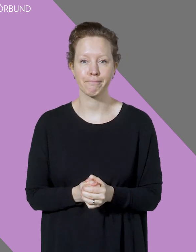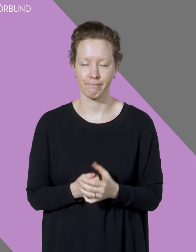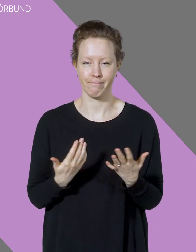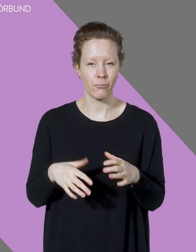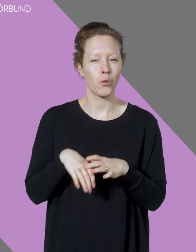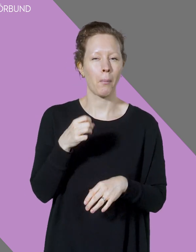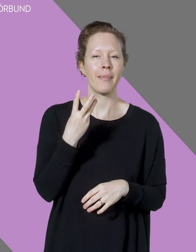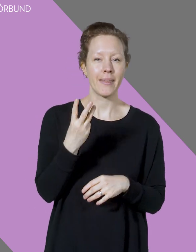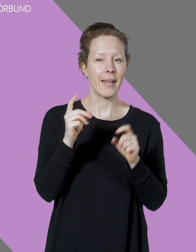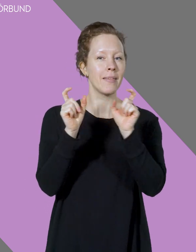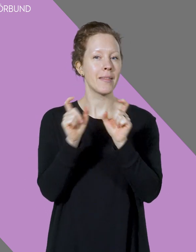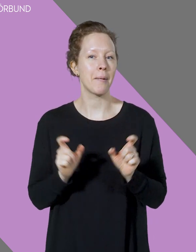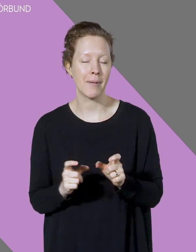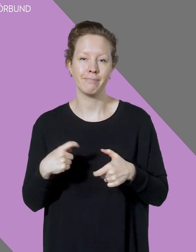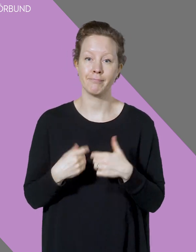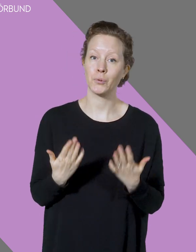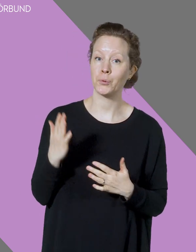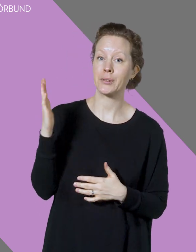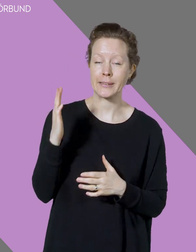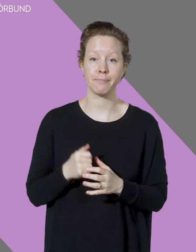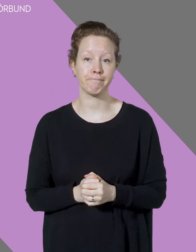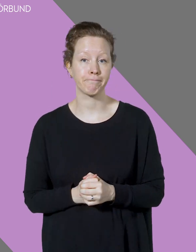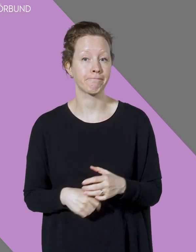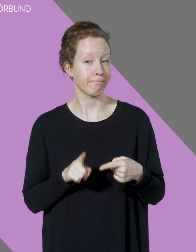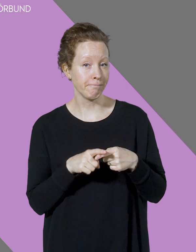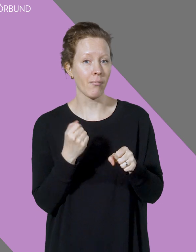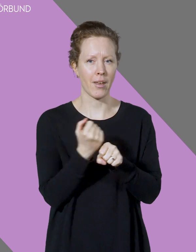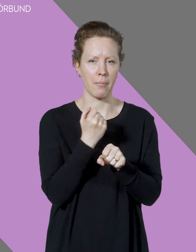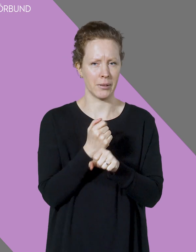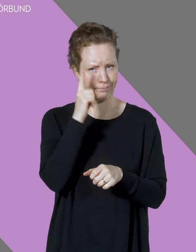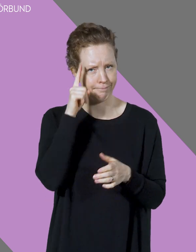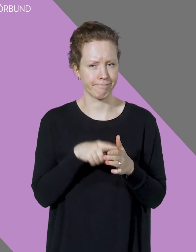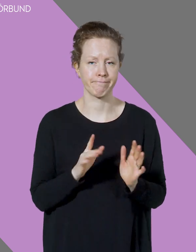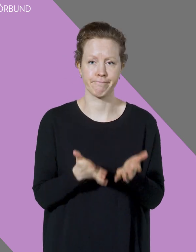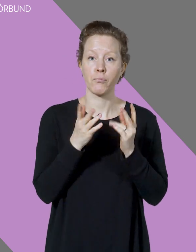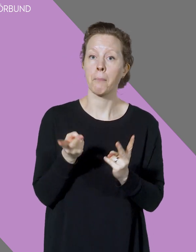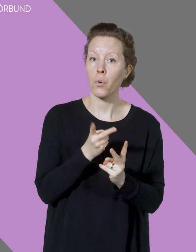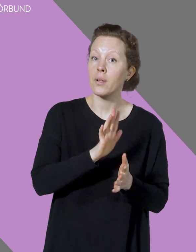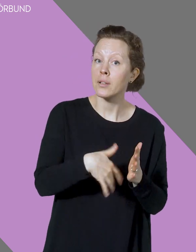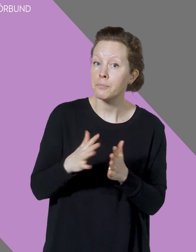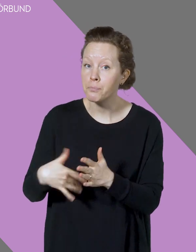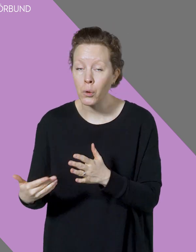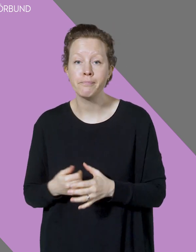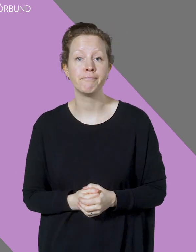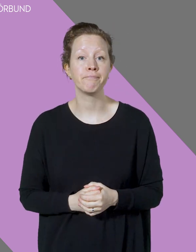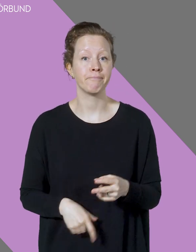På Föreningsdagarna behandlas tre aktuella teman: arbetet för att revitalisera de inhemska teckenspråken, -